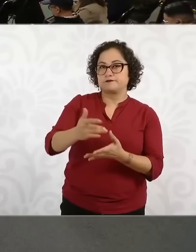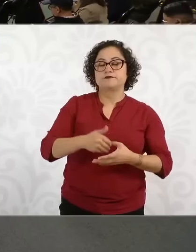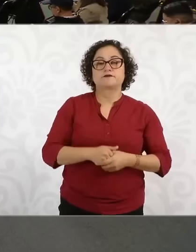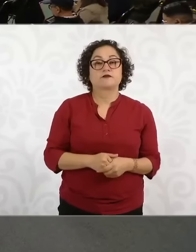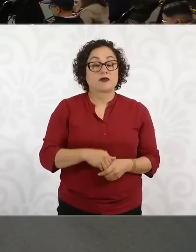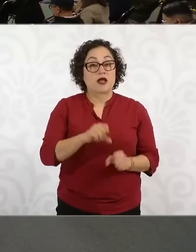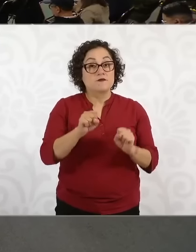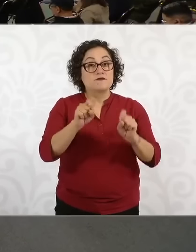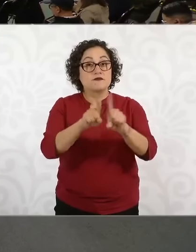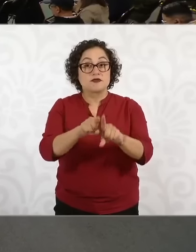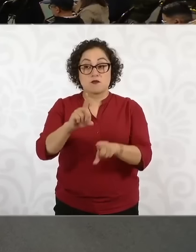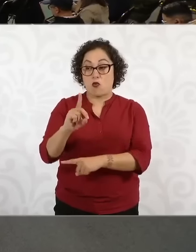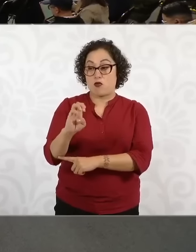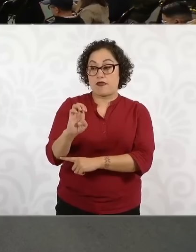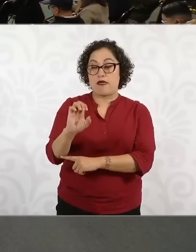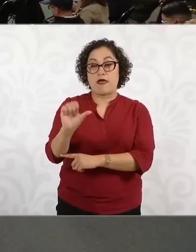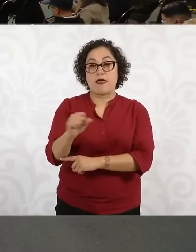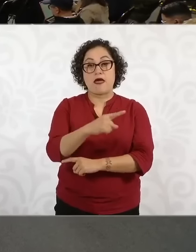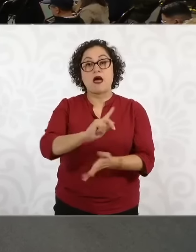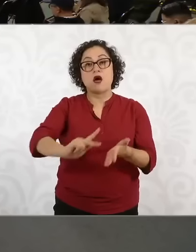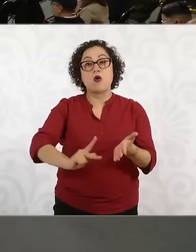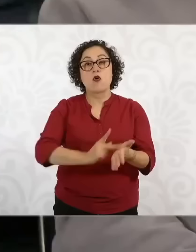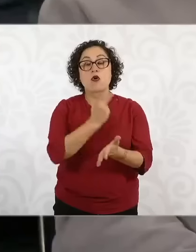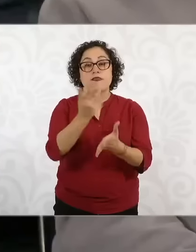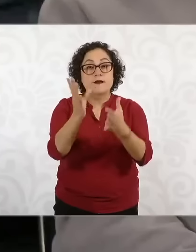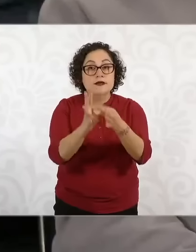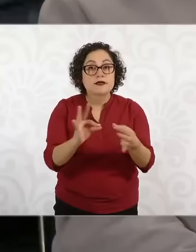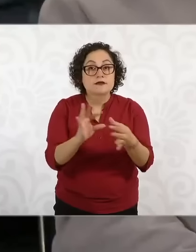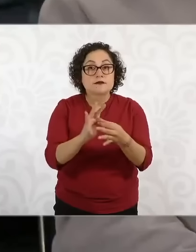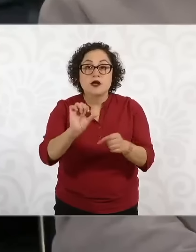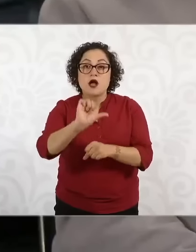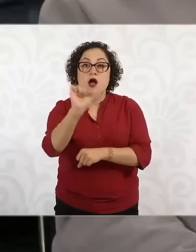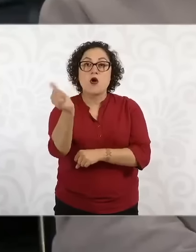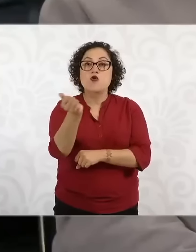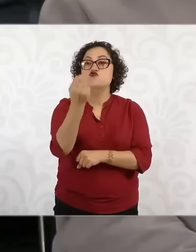a hablar de funcionarios mexicanos que están involucrados en temas de corrupción, precisamente